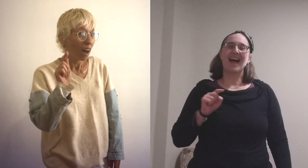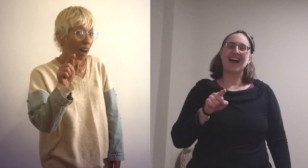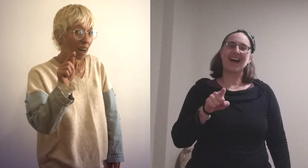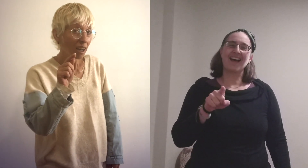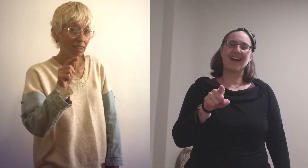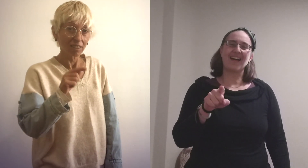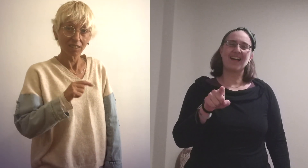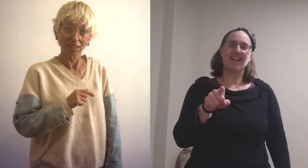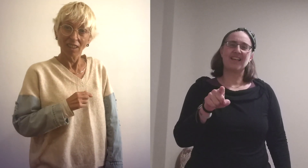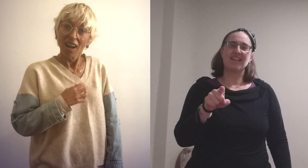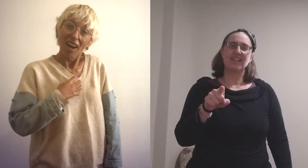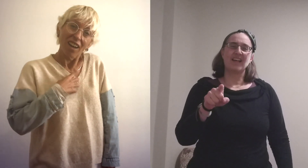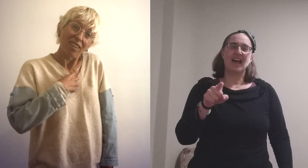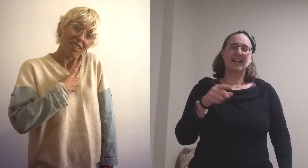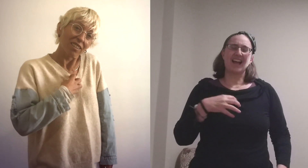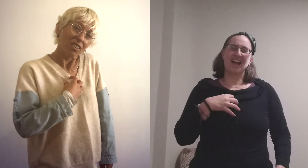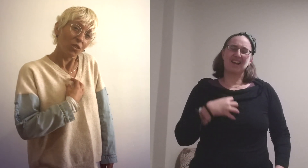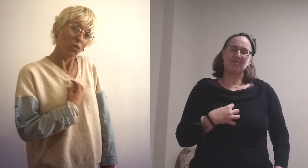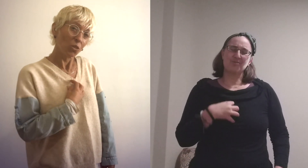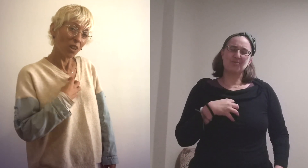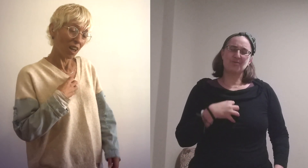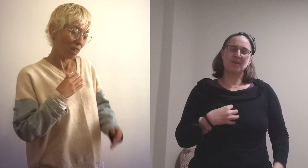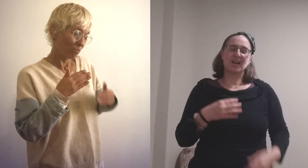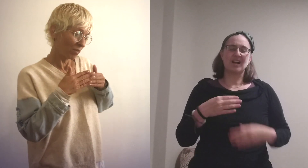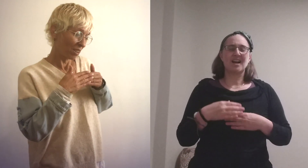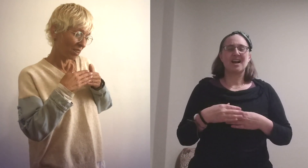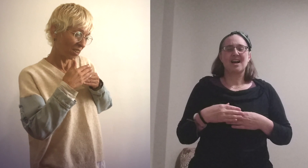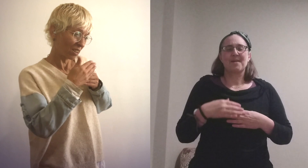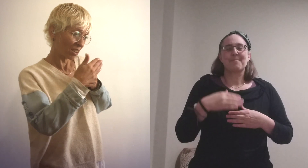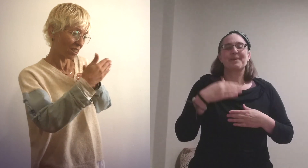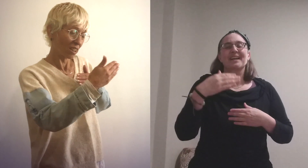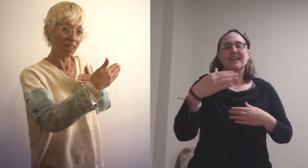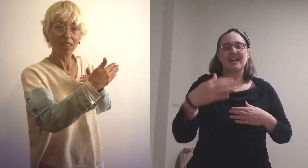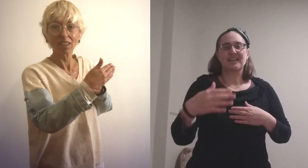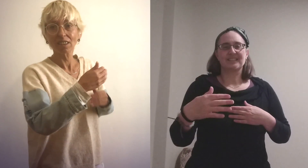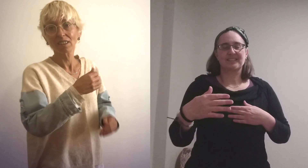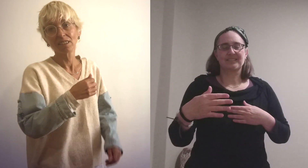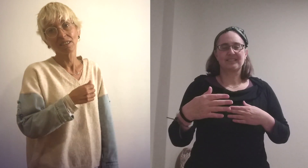את הגעגוע המרחק